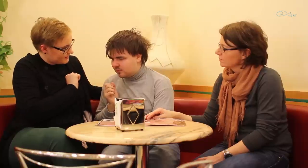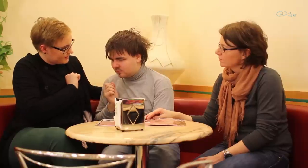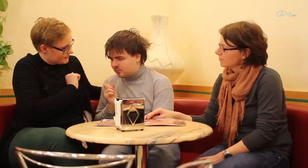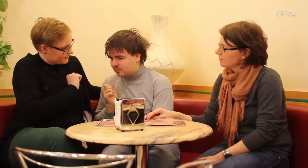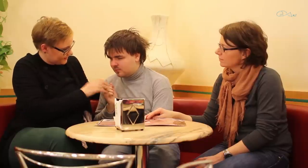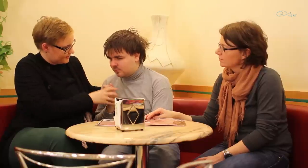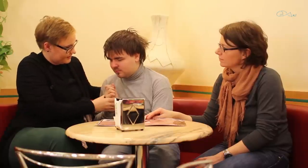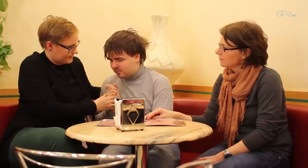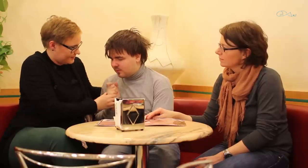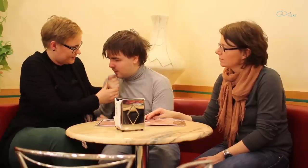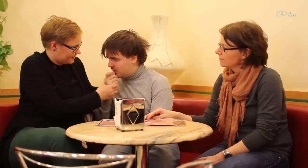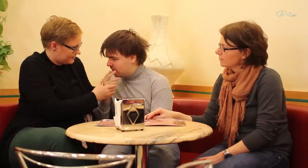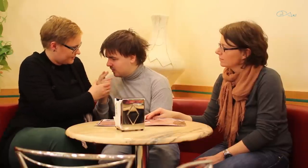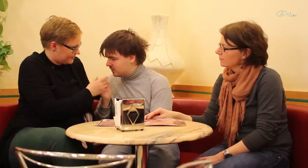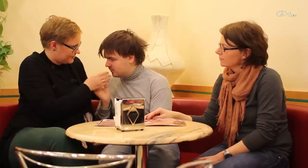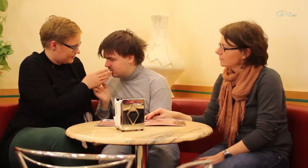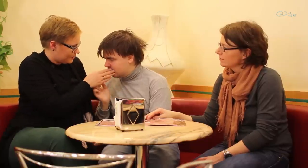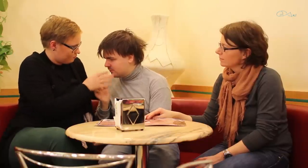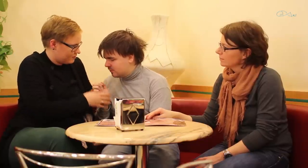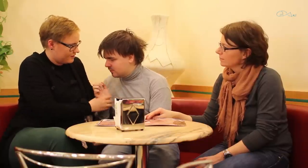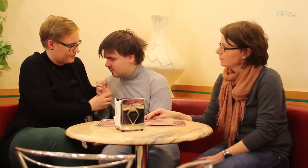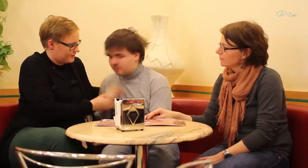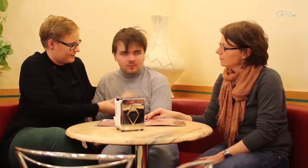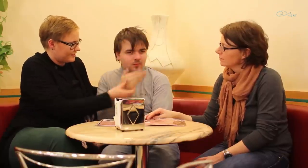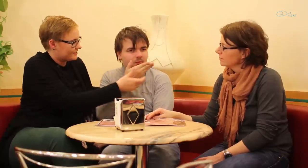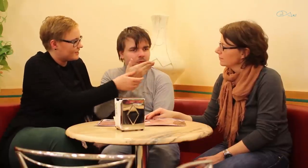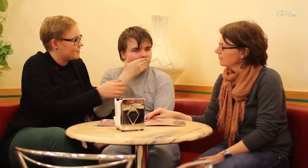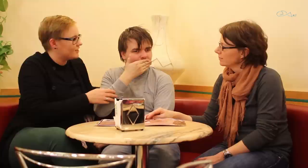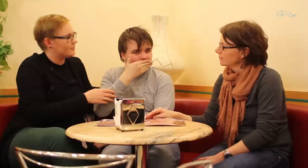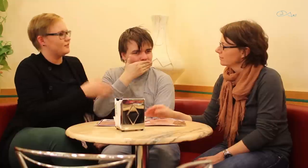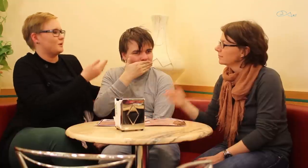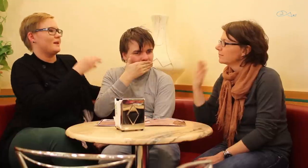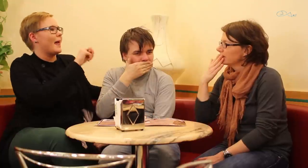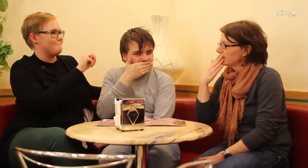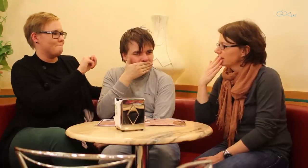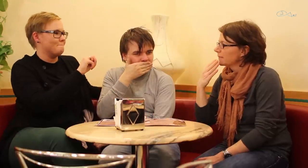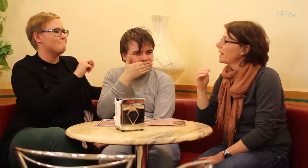Ja. Welches? - LAURA: Vielleicht das „M“? „M“